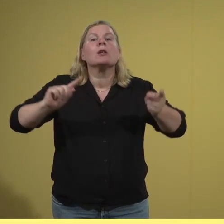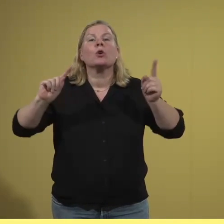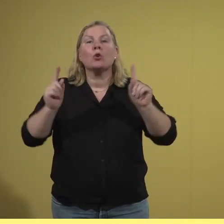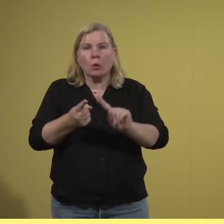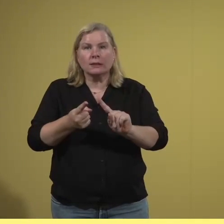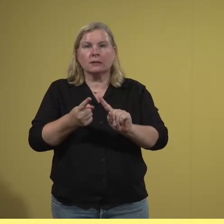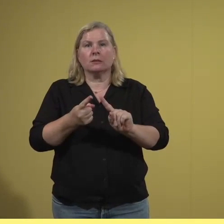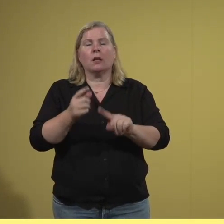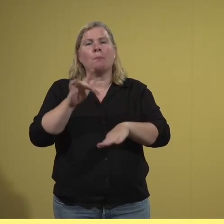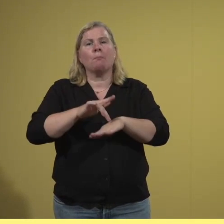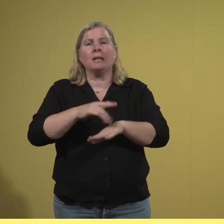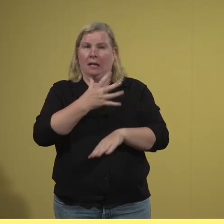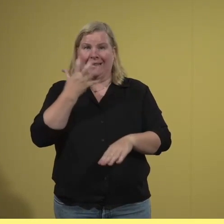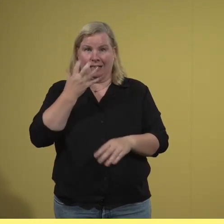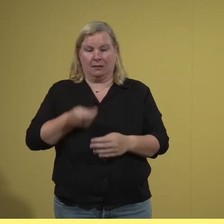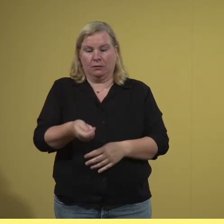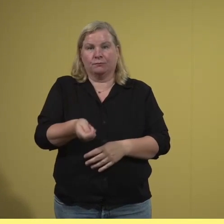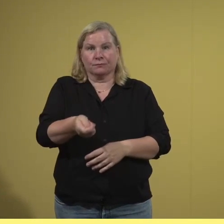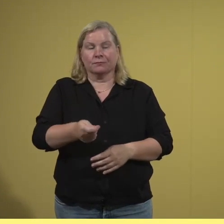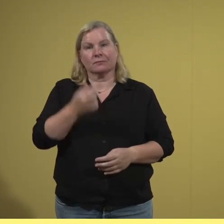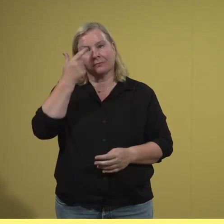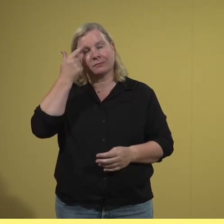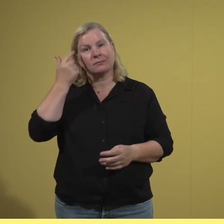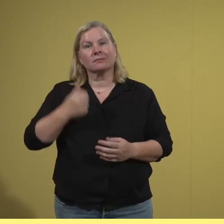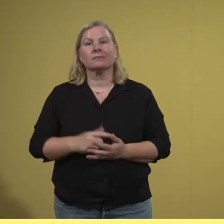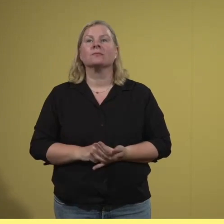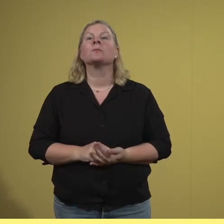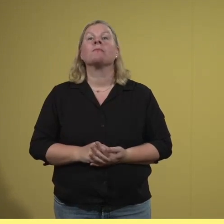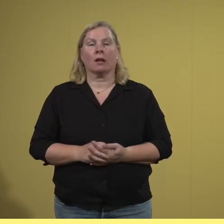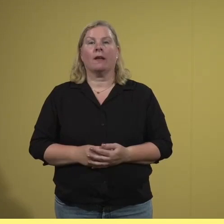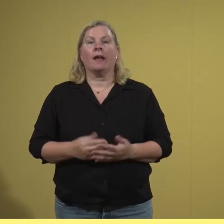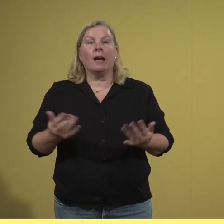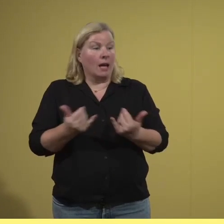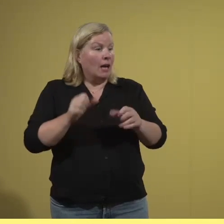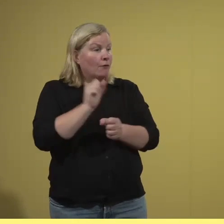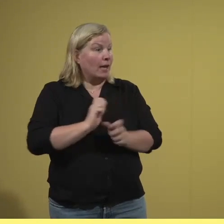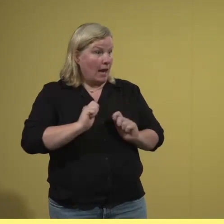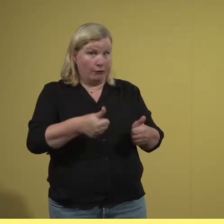Kurz wegbraten, Hitze reduzieren. Ja, dann können wir mal- Was kann ich tun?